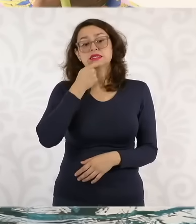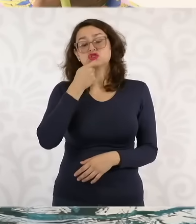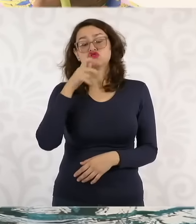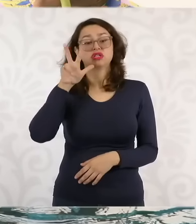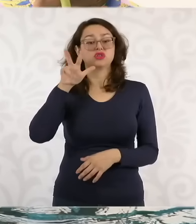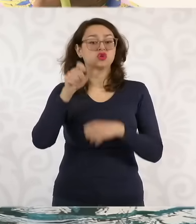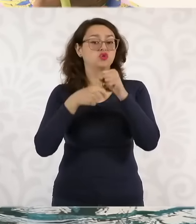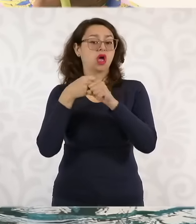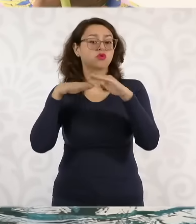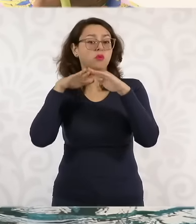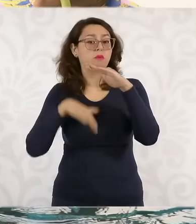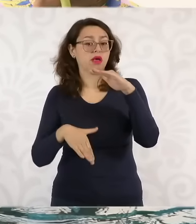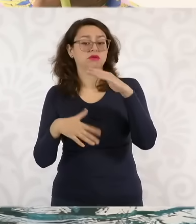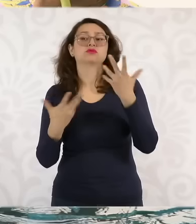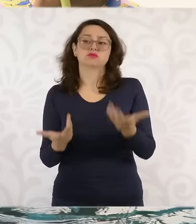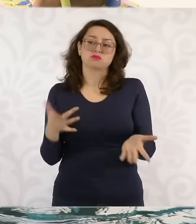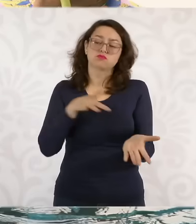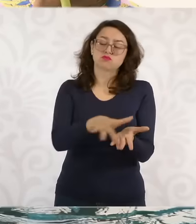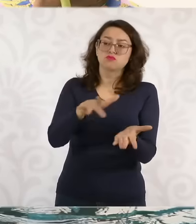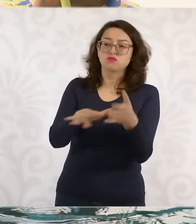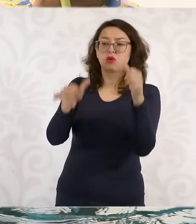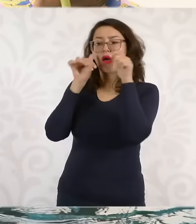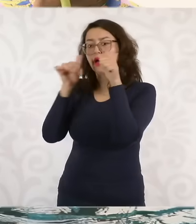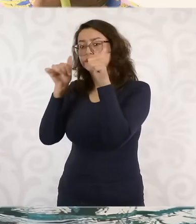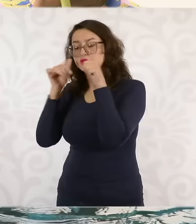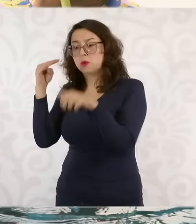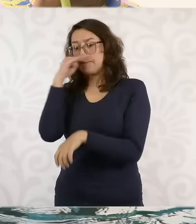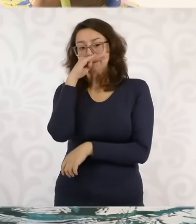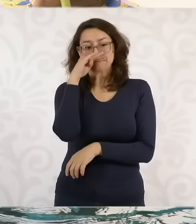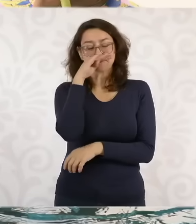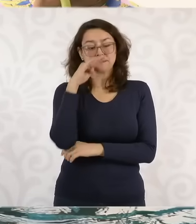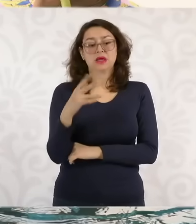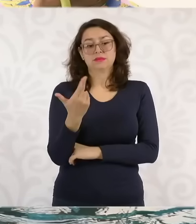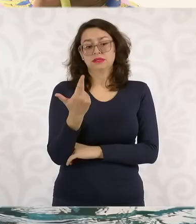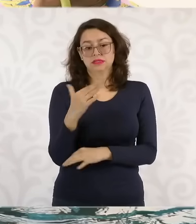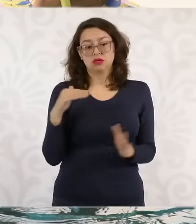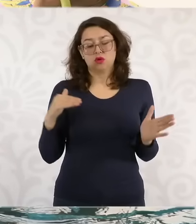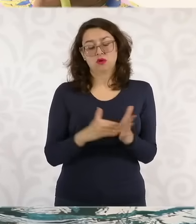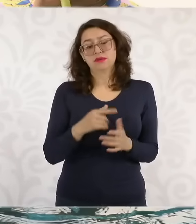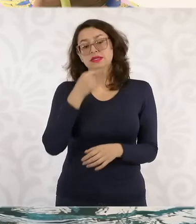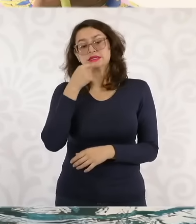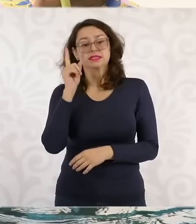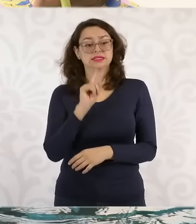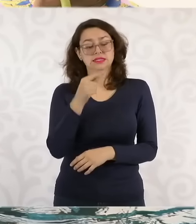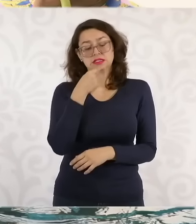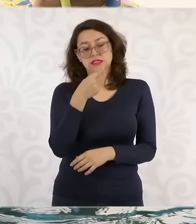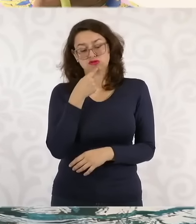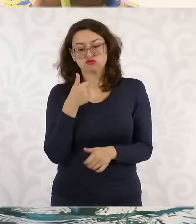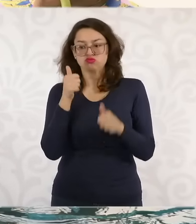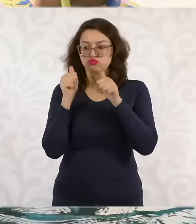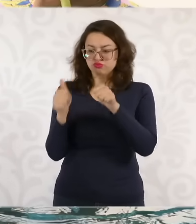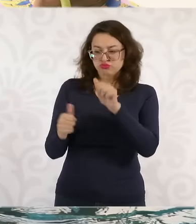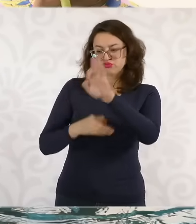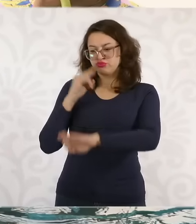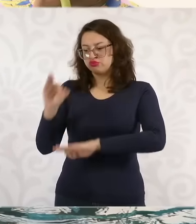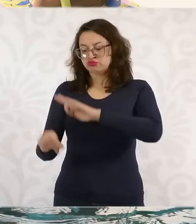tenemos un padrón de 25,525 niñas y niños que reciben estas terapias de manera gratuita.